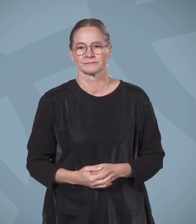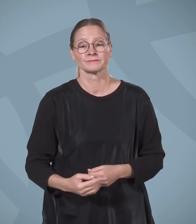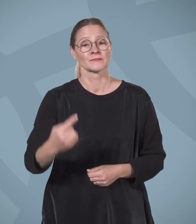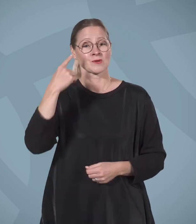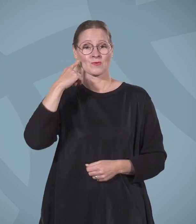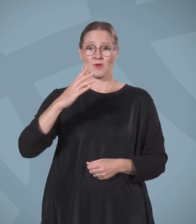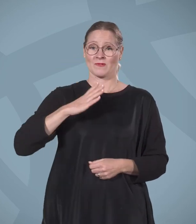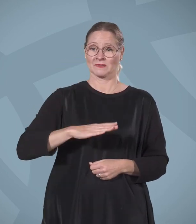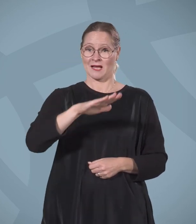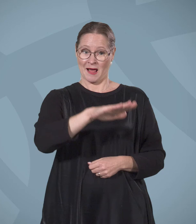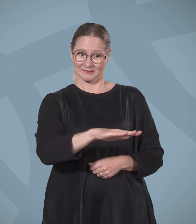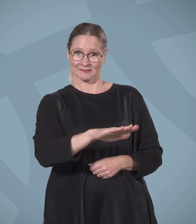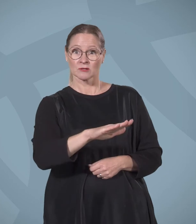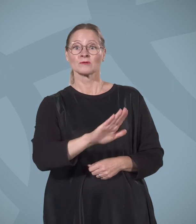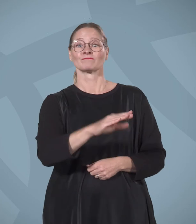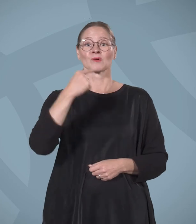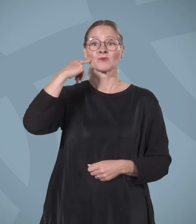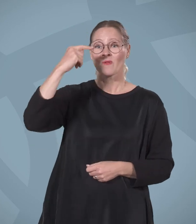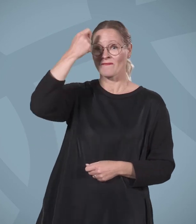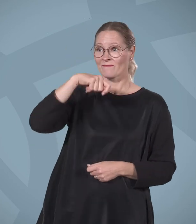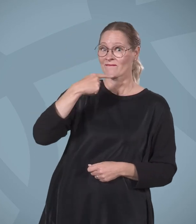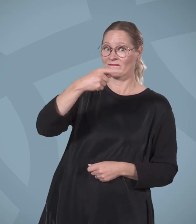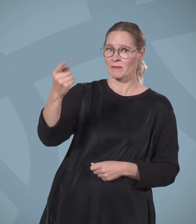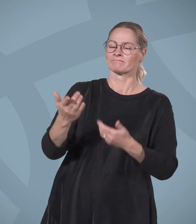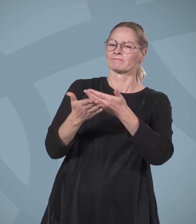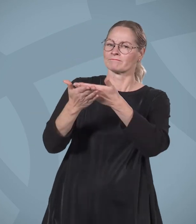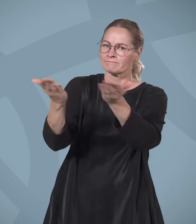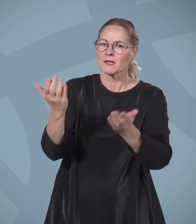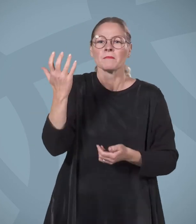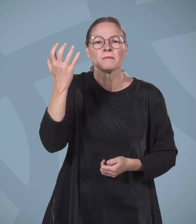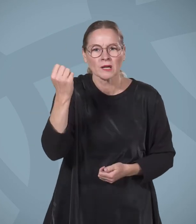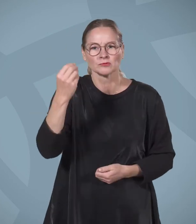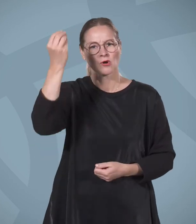Tarjoavat kuulovammaisen lapsen kuuleville vanhemmille mahdollisuuden -